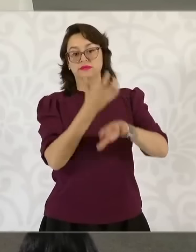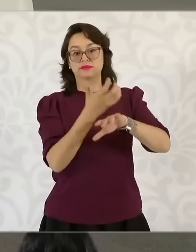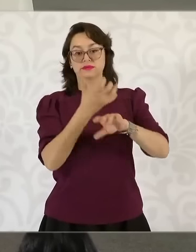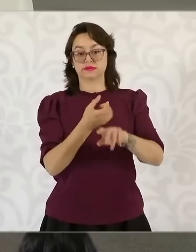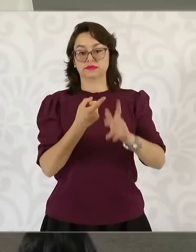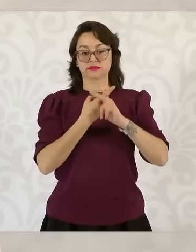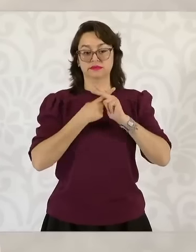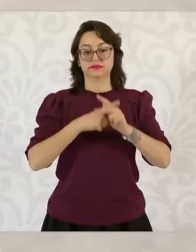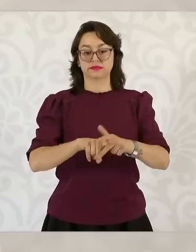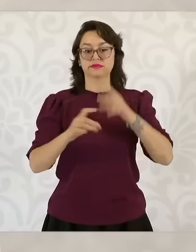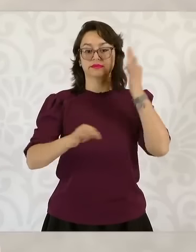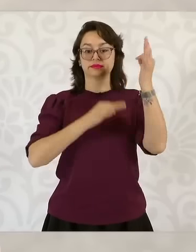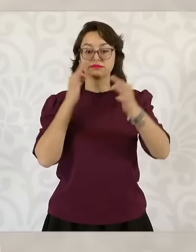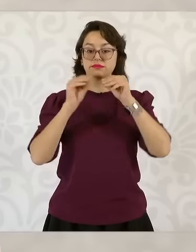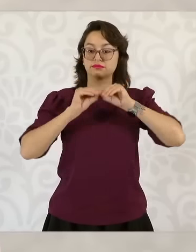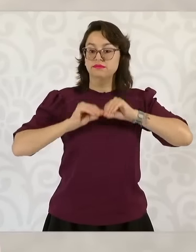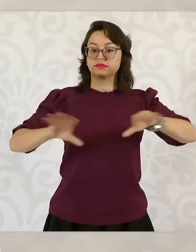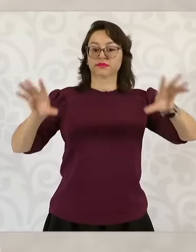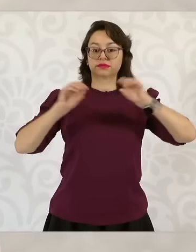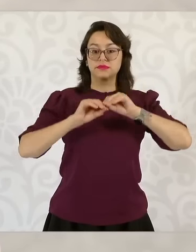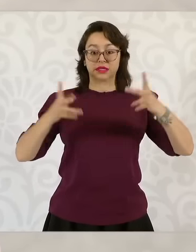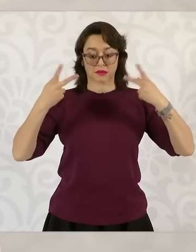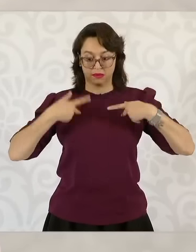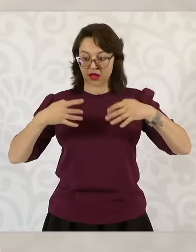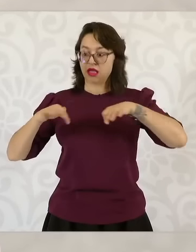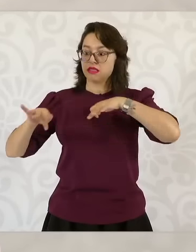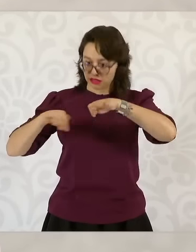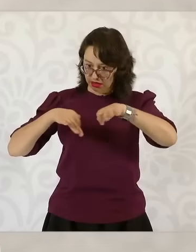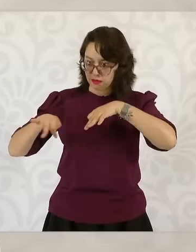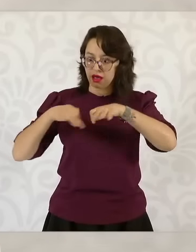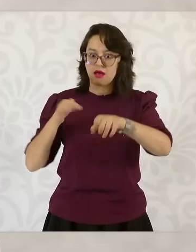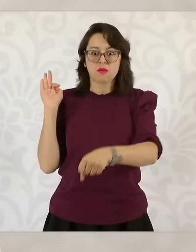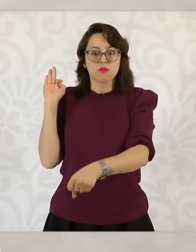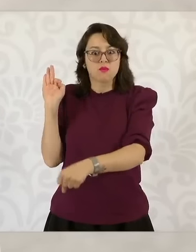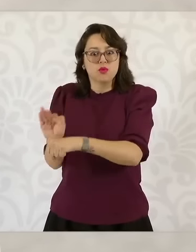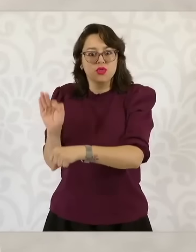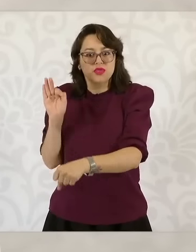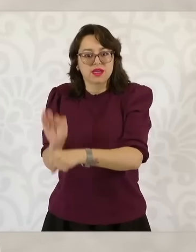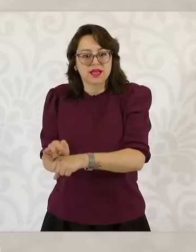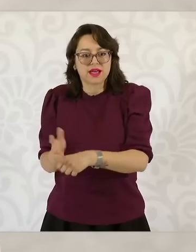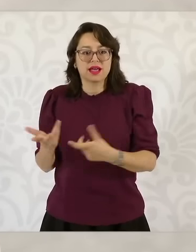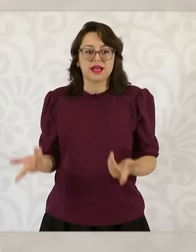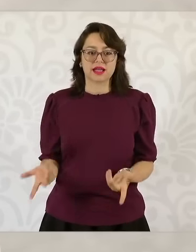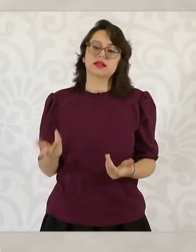protegiendo a la fuerza de trabajo y se llama de esa forma porque la fuerza de trabajo en